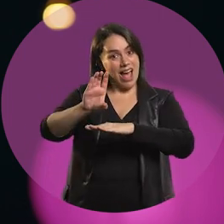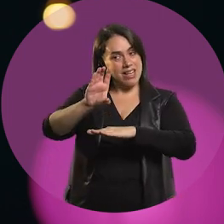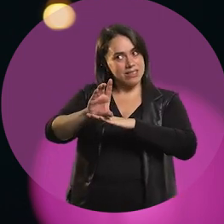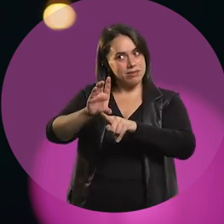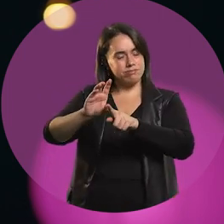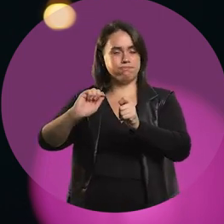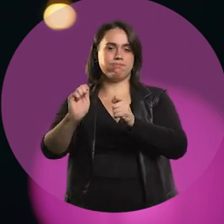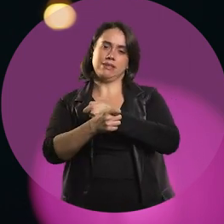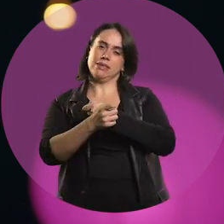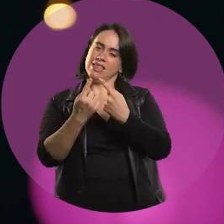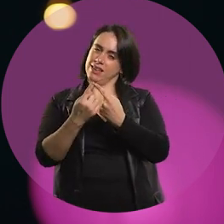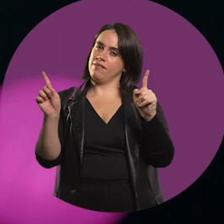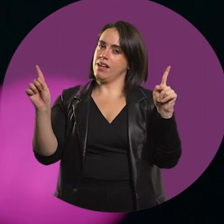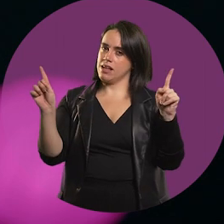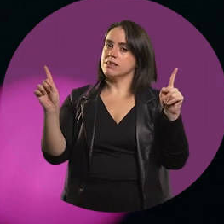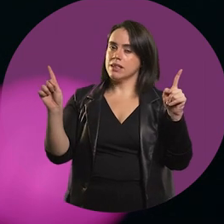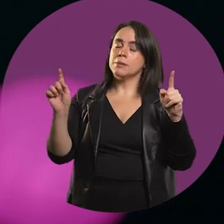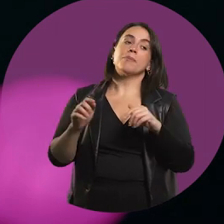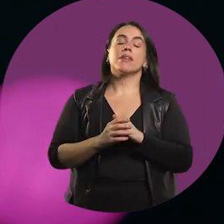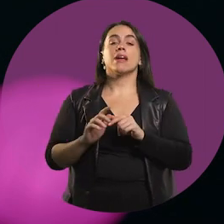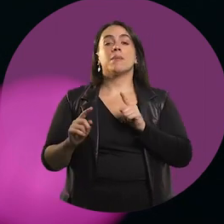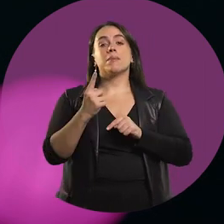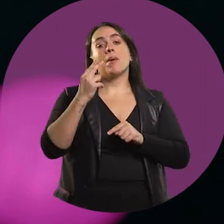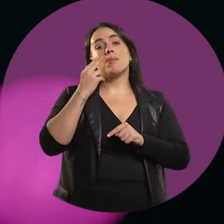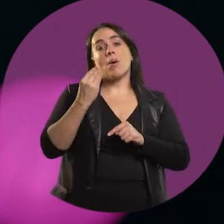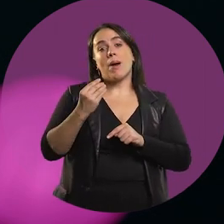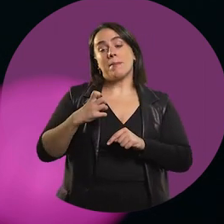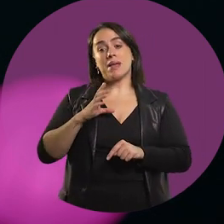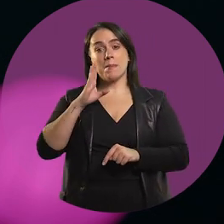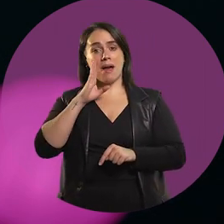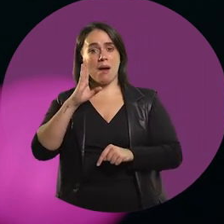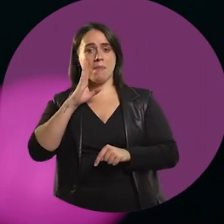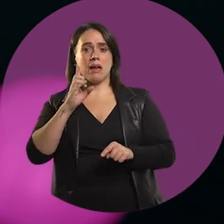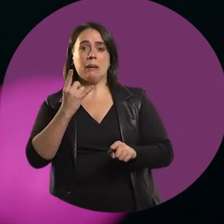fue un poco distinto. Para empezar, hubo un tema, y es que mi madre tuvo que